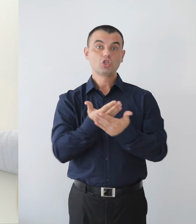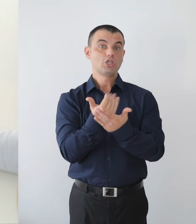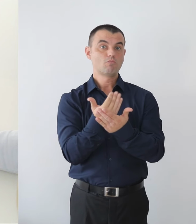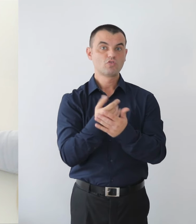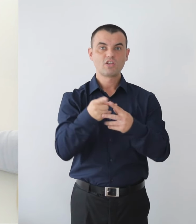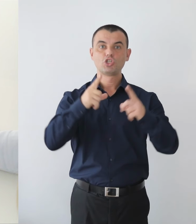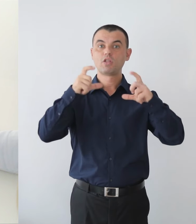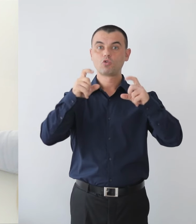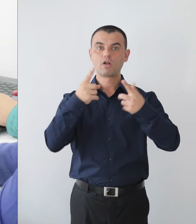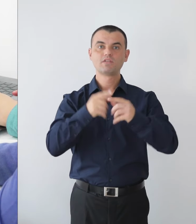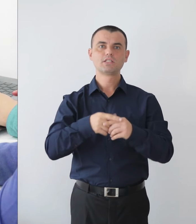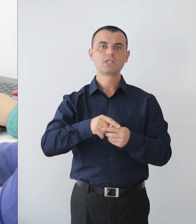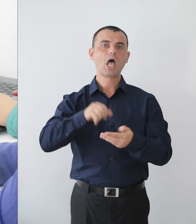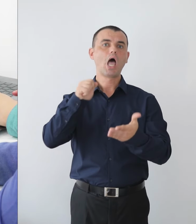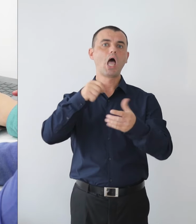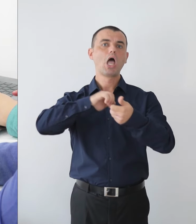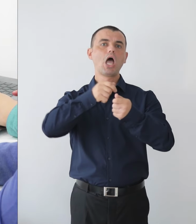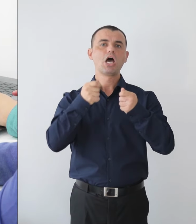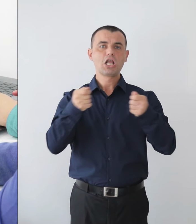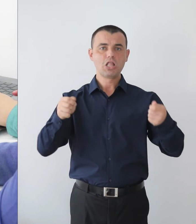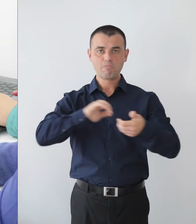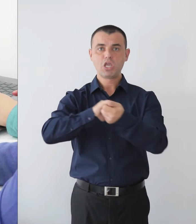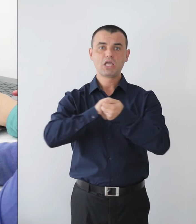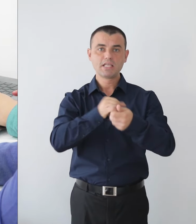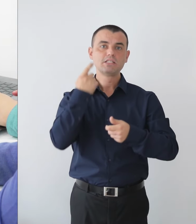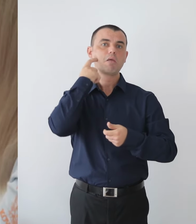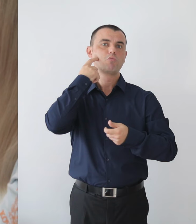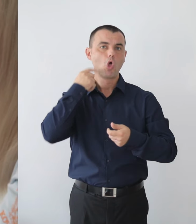Купувачите или потребителите на стокова фотография са рекламни агенции,